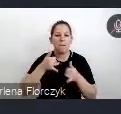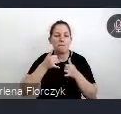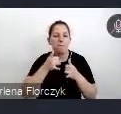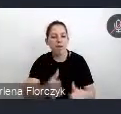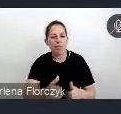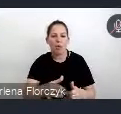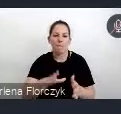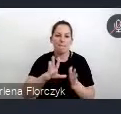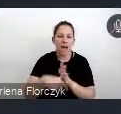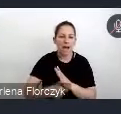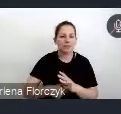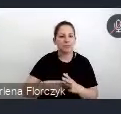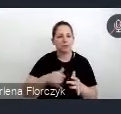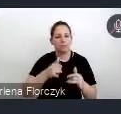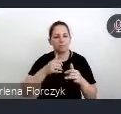zaasfaltowywania miast,